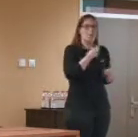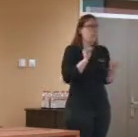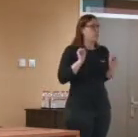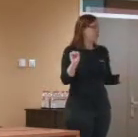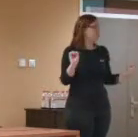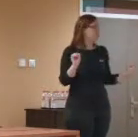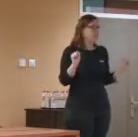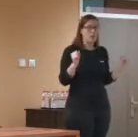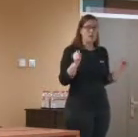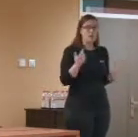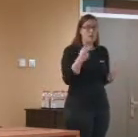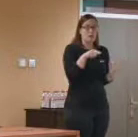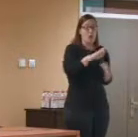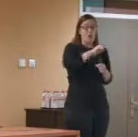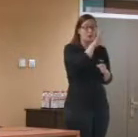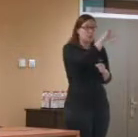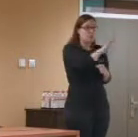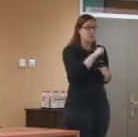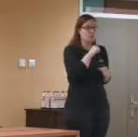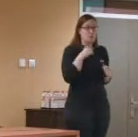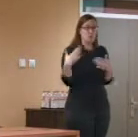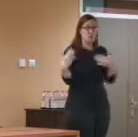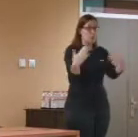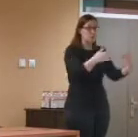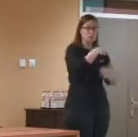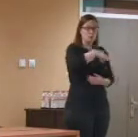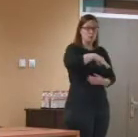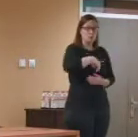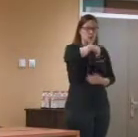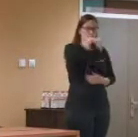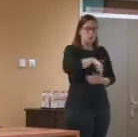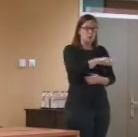de la misma manera, pero aquí el cierre en falso de estos tres casos que